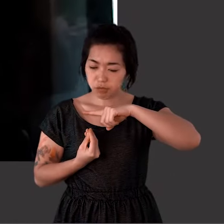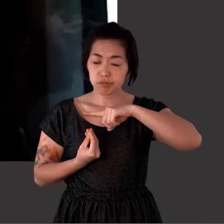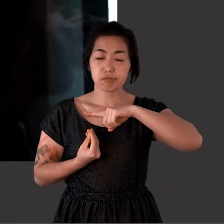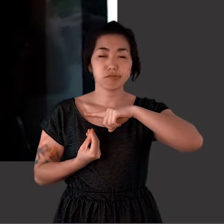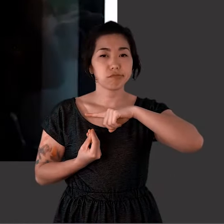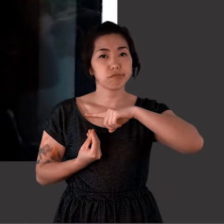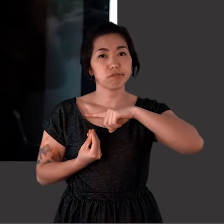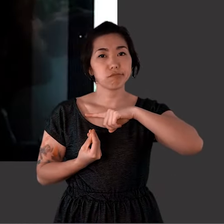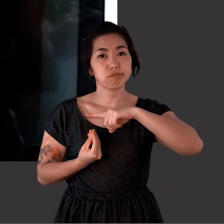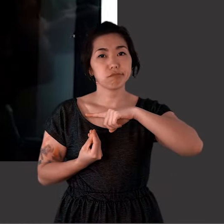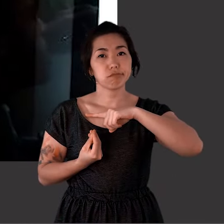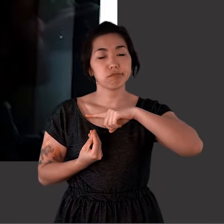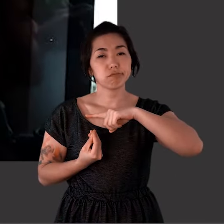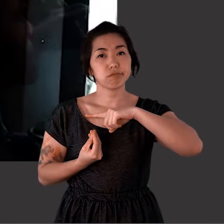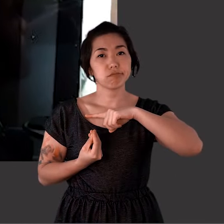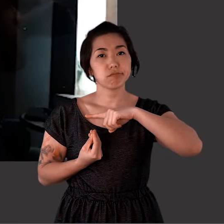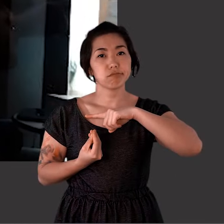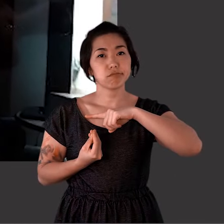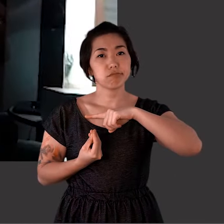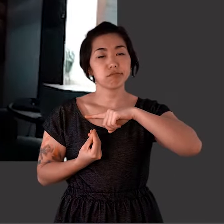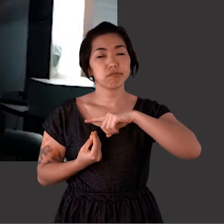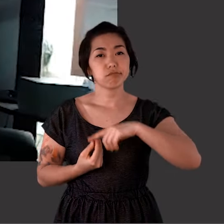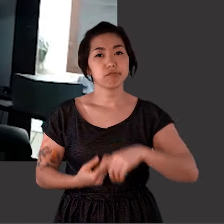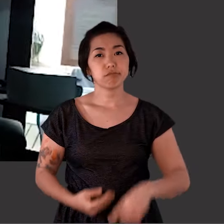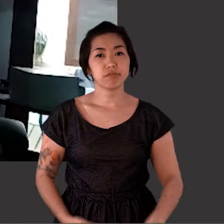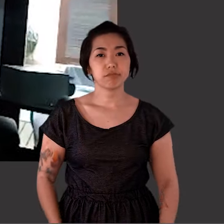nada dos casulos se abrirem.